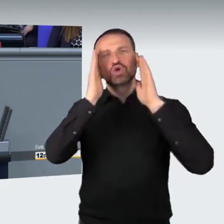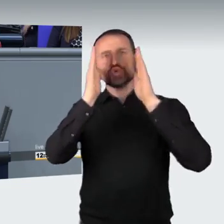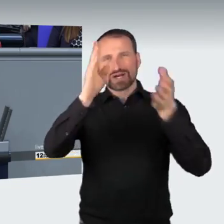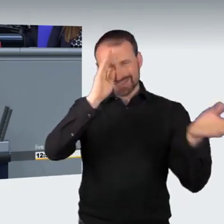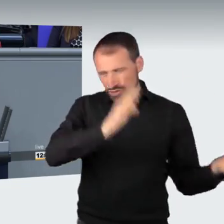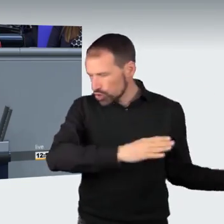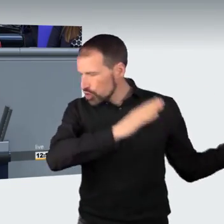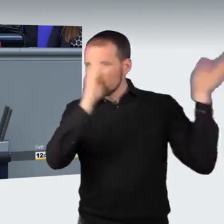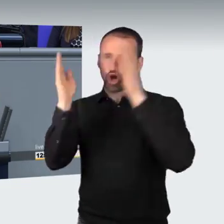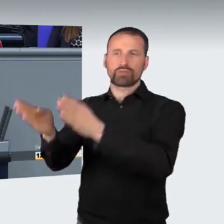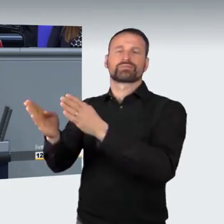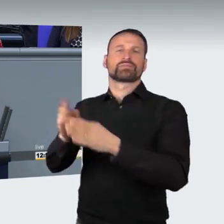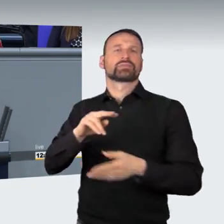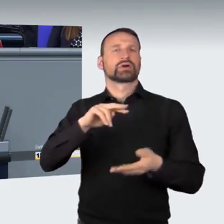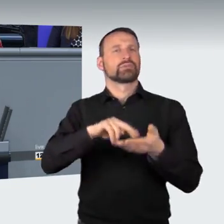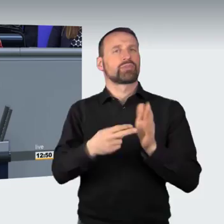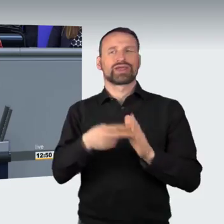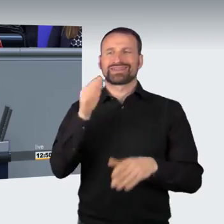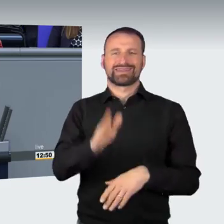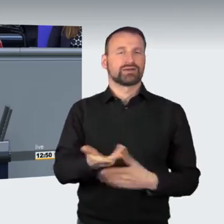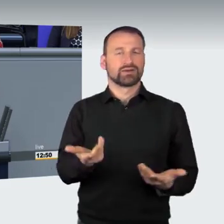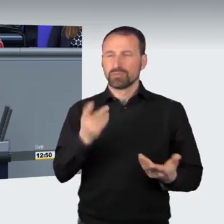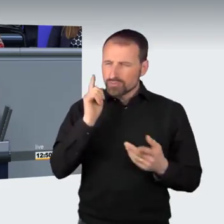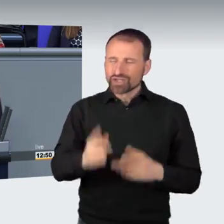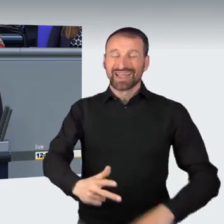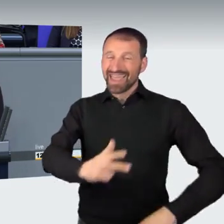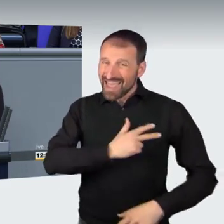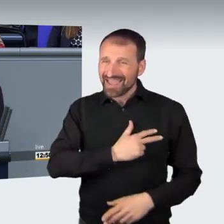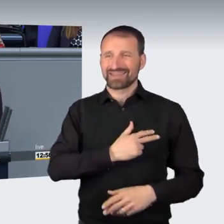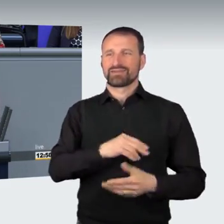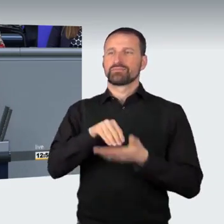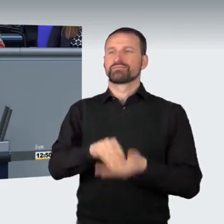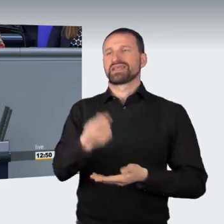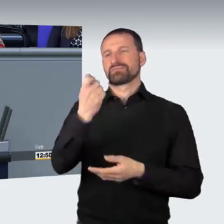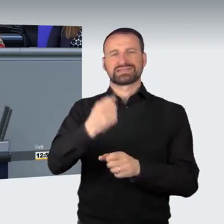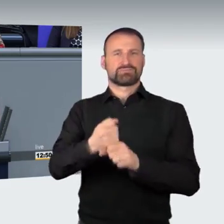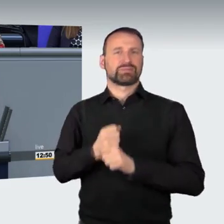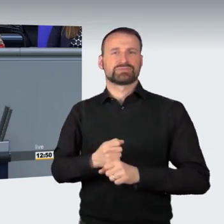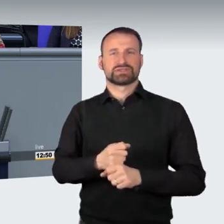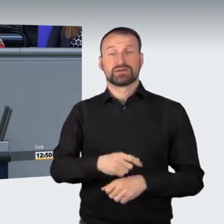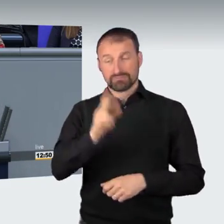Wir brauchen eine echte Mietpreisbremse, eine, die den Namen verdient und die nicht nur aus Schlupflöchern und Ausnahmen besteht.